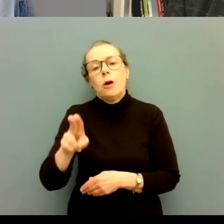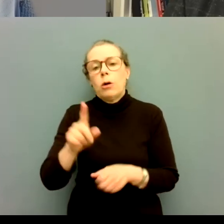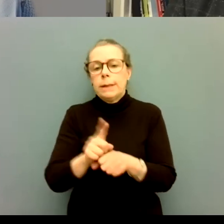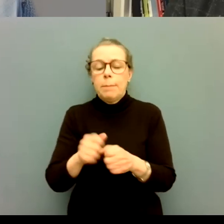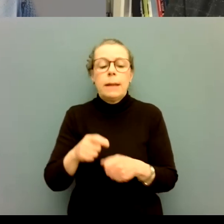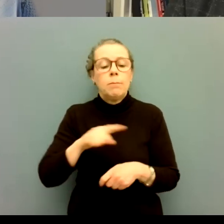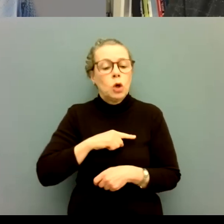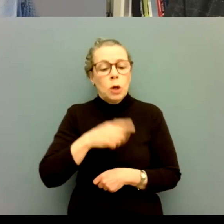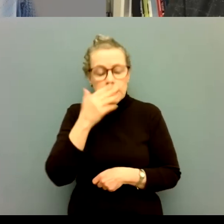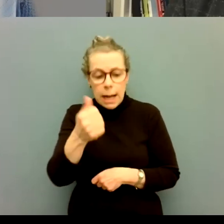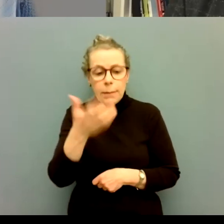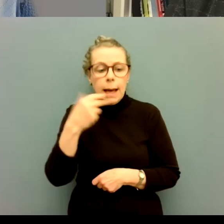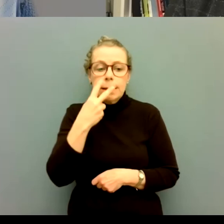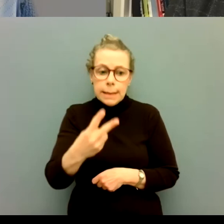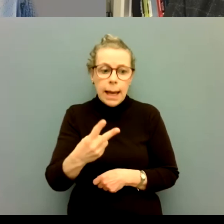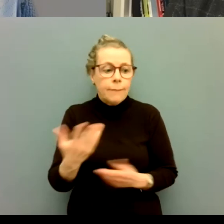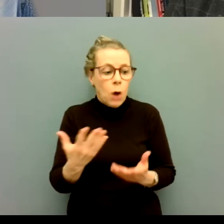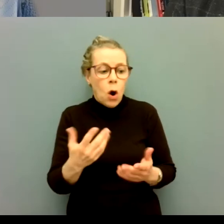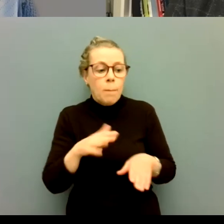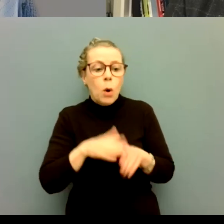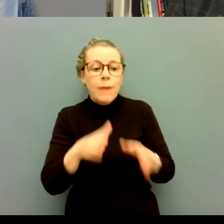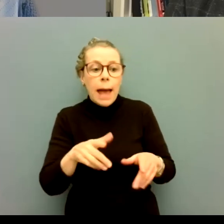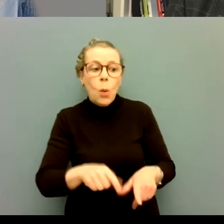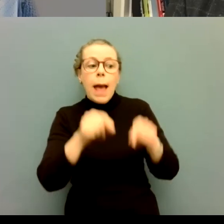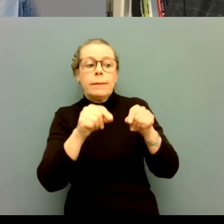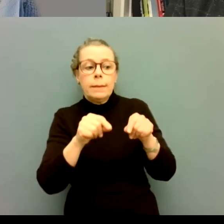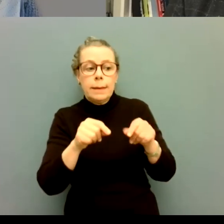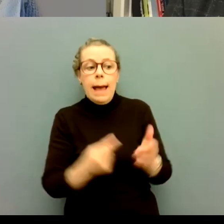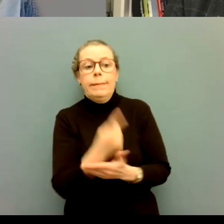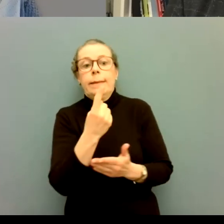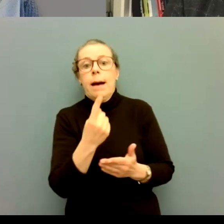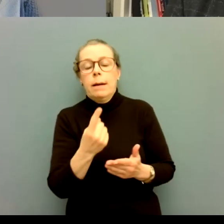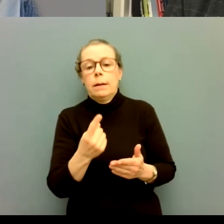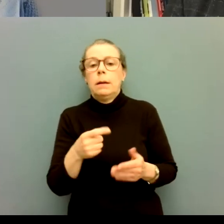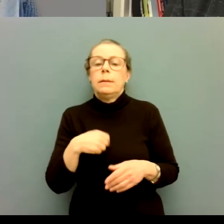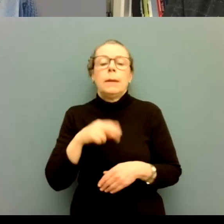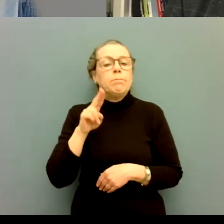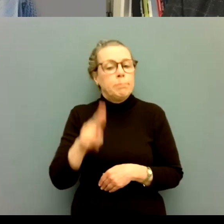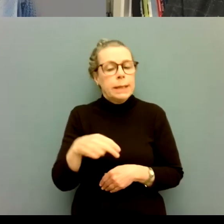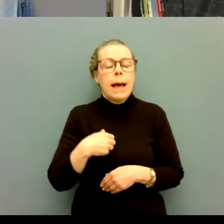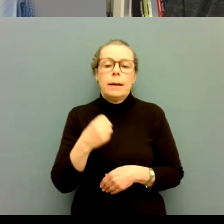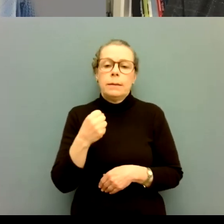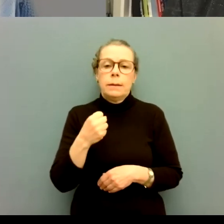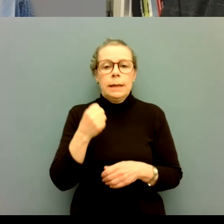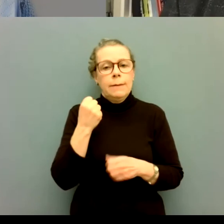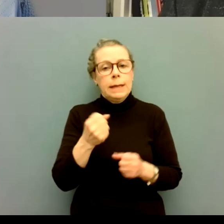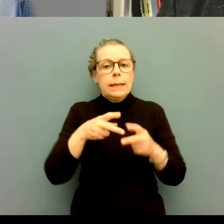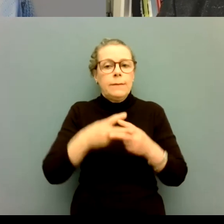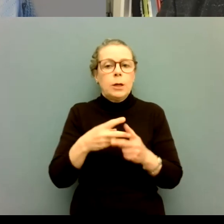kanske inte i realtid, men för att snabbt kunna se vad som kommer hända.